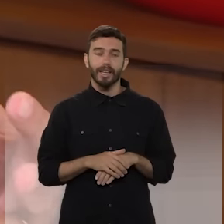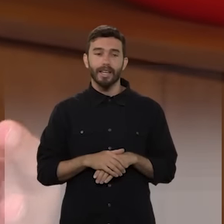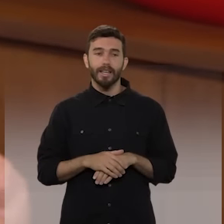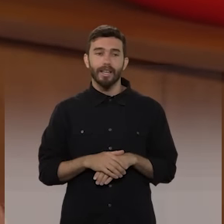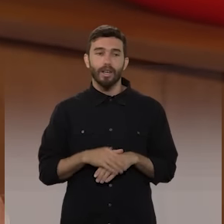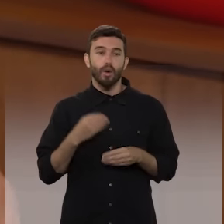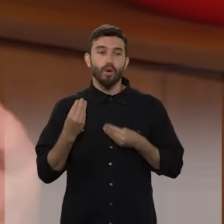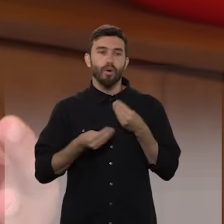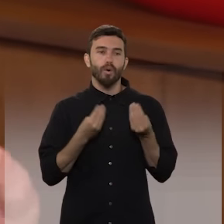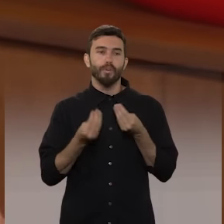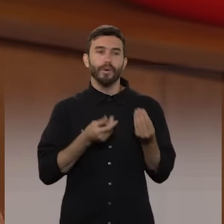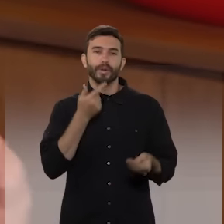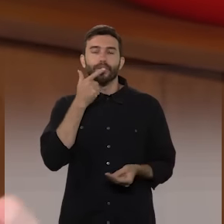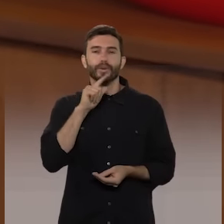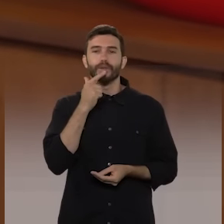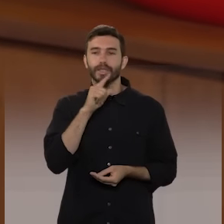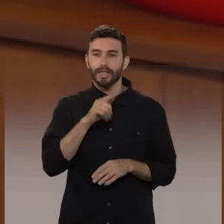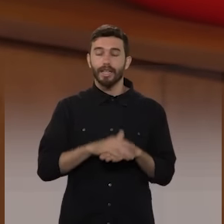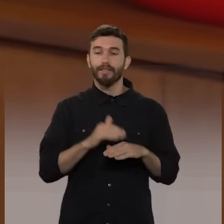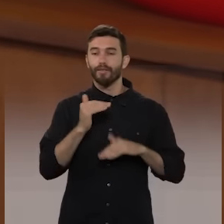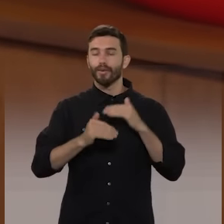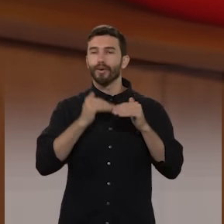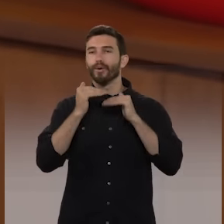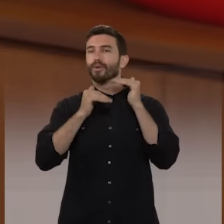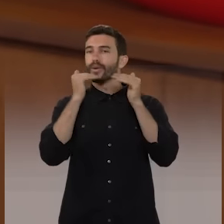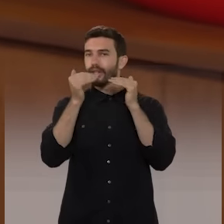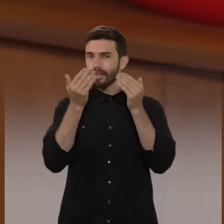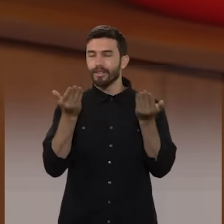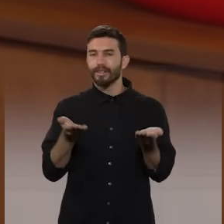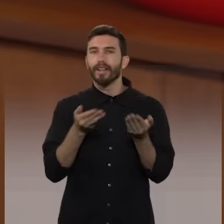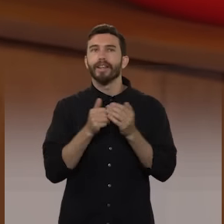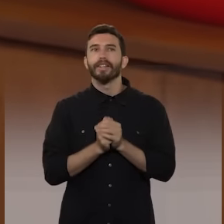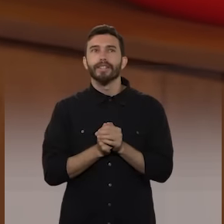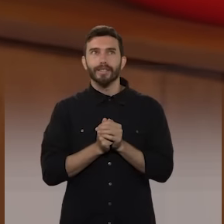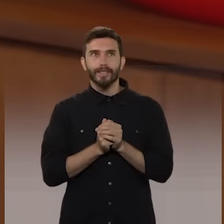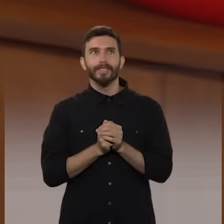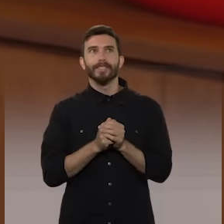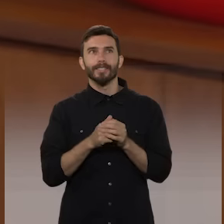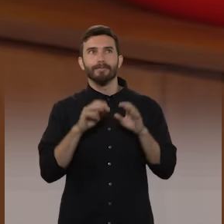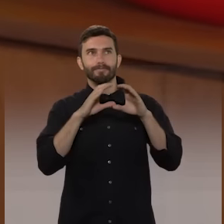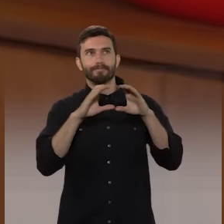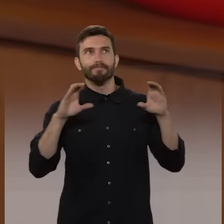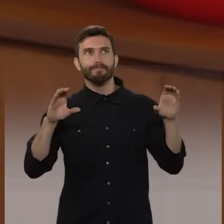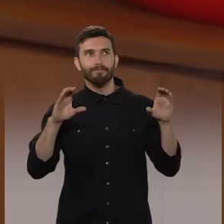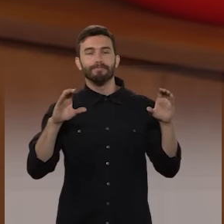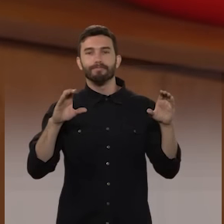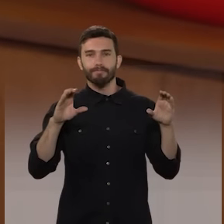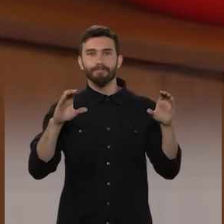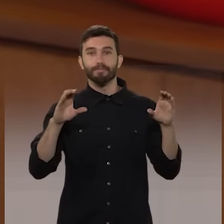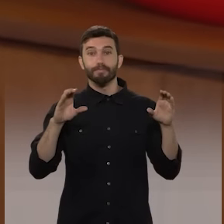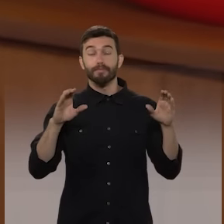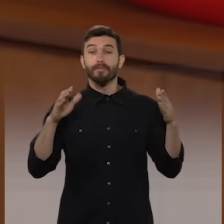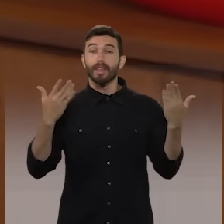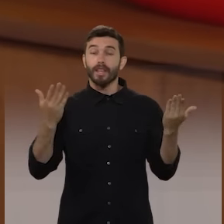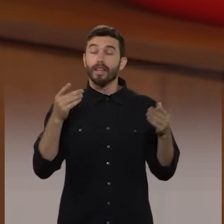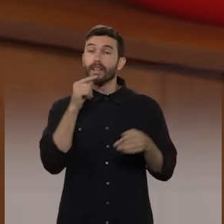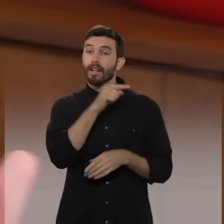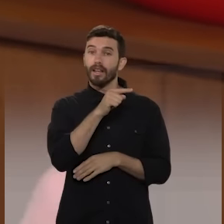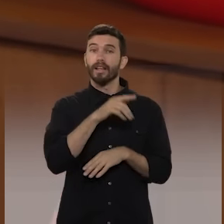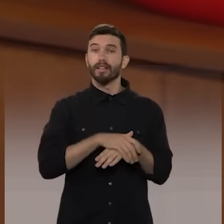como nós conseguimos evoluir nesse cenário. E lá nos Estados Unidos, assim como no Brasil,